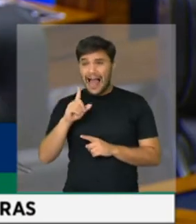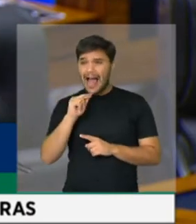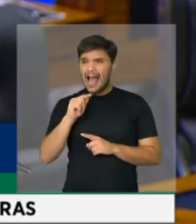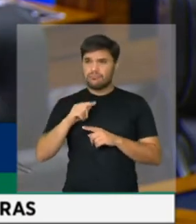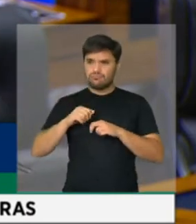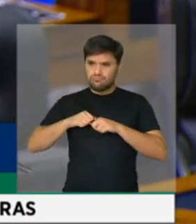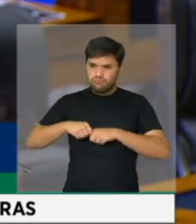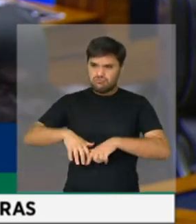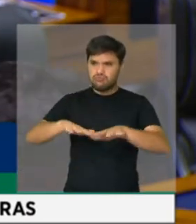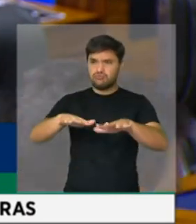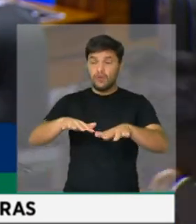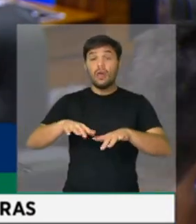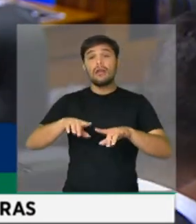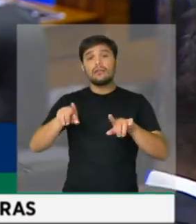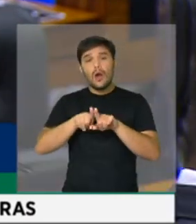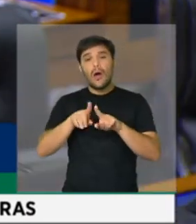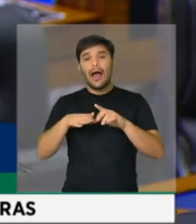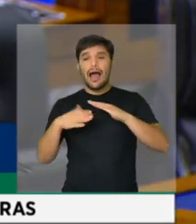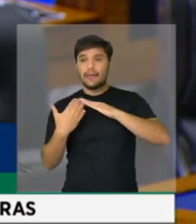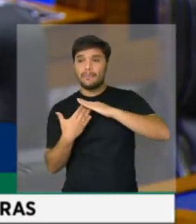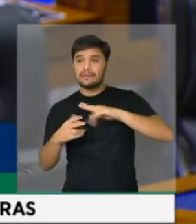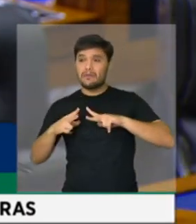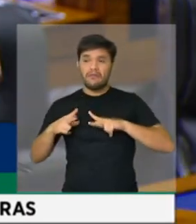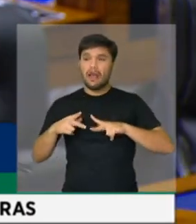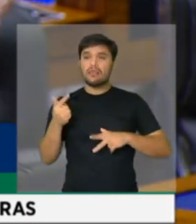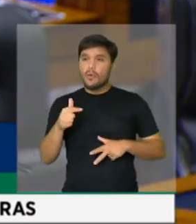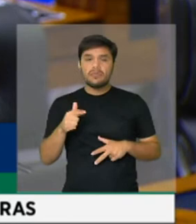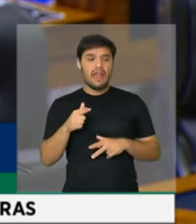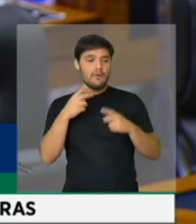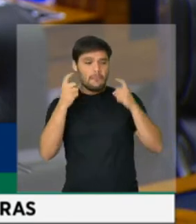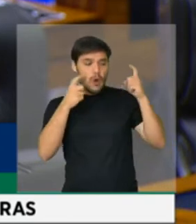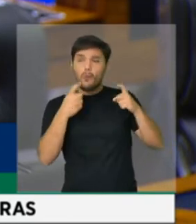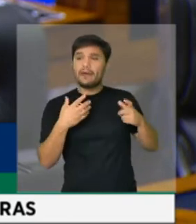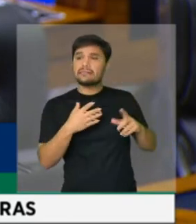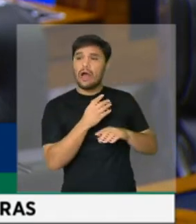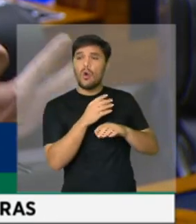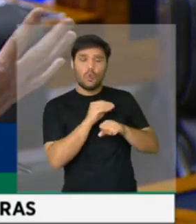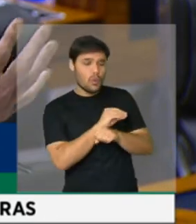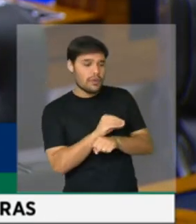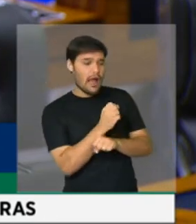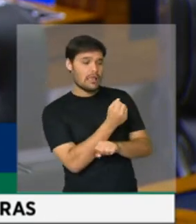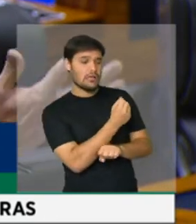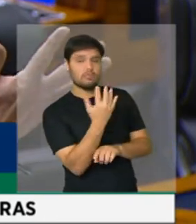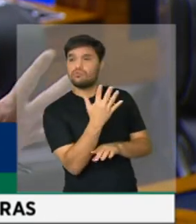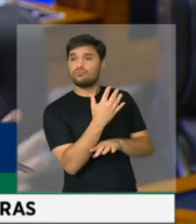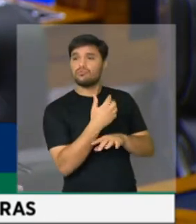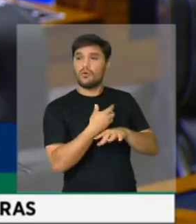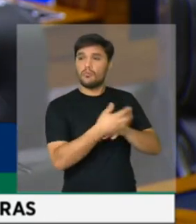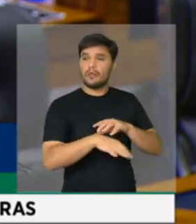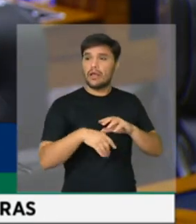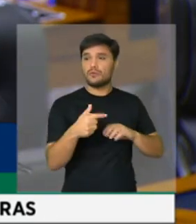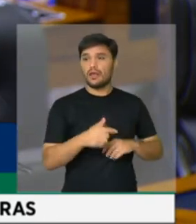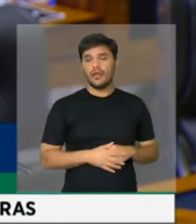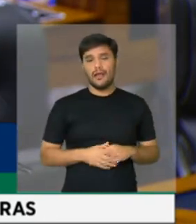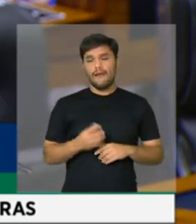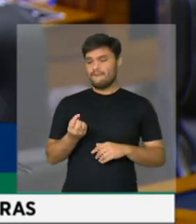QUE A GENTE FAÇA ESSE DEBATE, DEPUTADO ROGÉRIO CORREIA, QUANDO A GENTE FALA DA PREOCUPAÇÃO AMBIENTAL. O EXEMPLO MAIS CLÁSSICO É